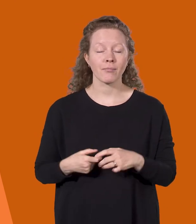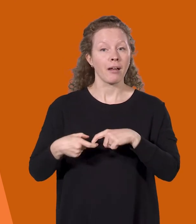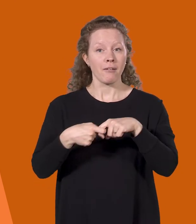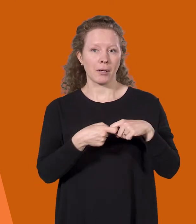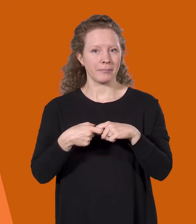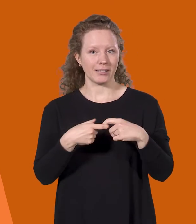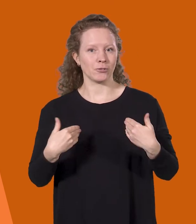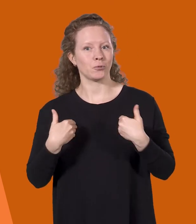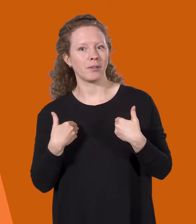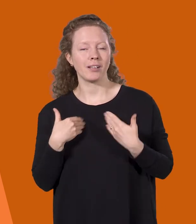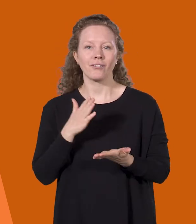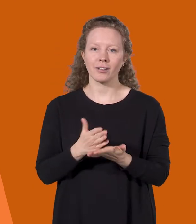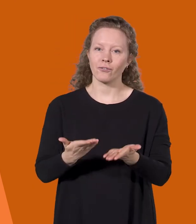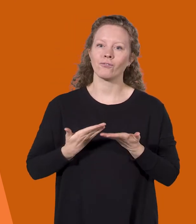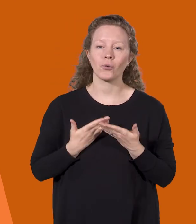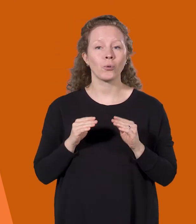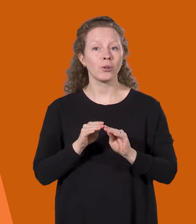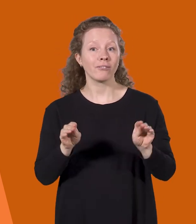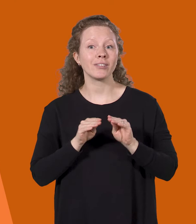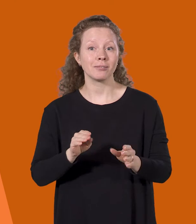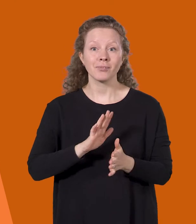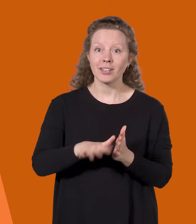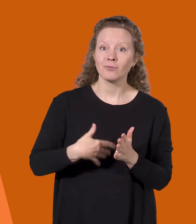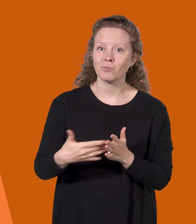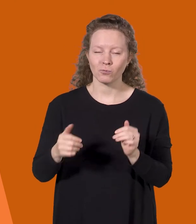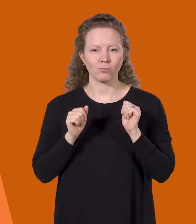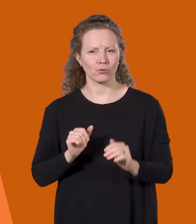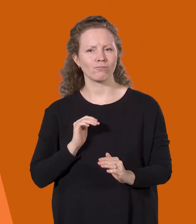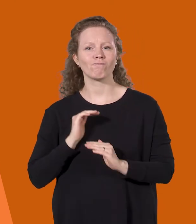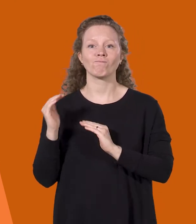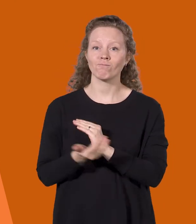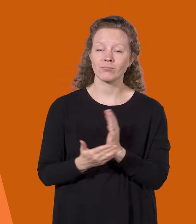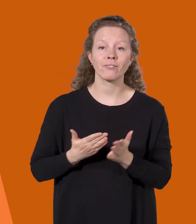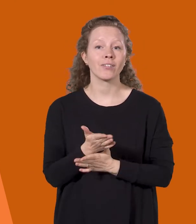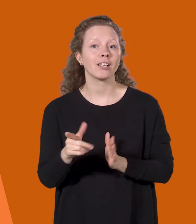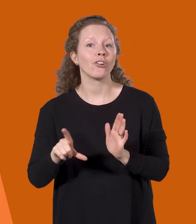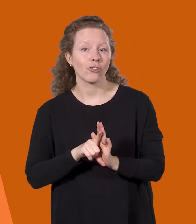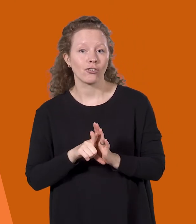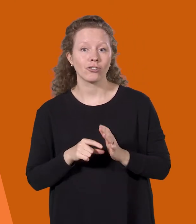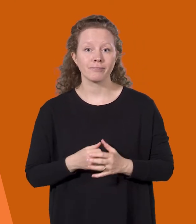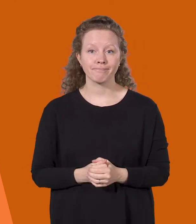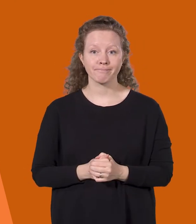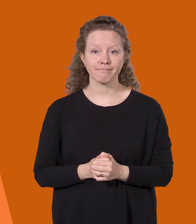Familjernas subjektiva rätt till undervisning i teckenspråk ska tryggas i lag.